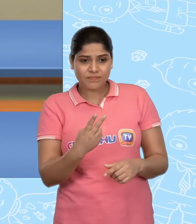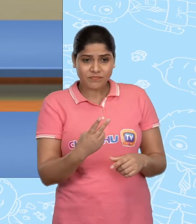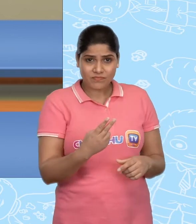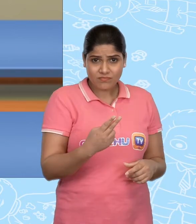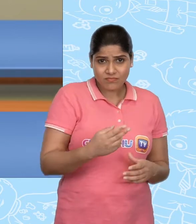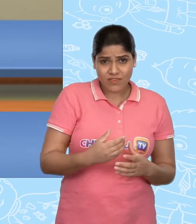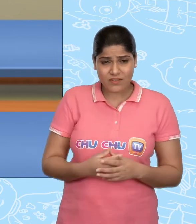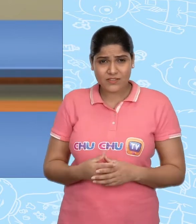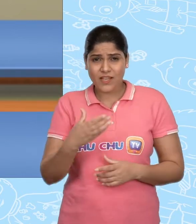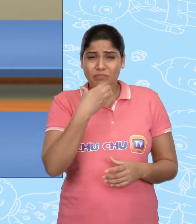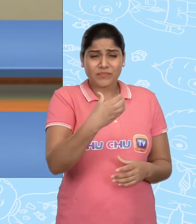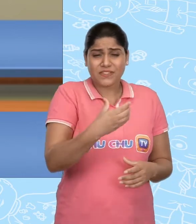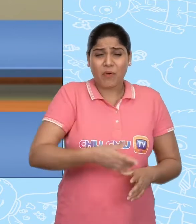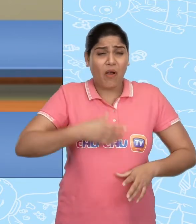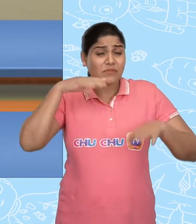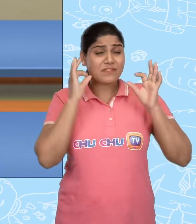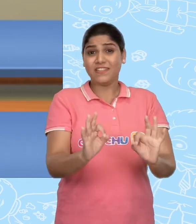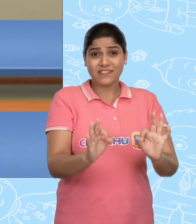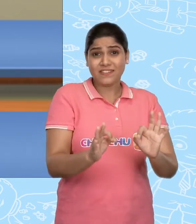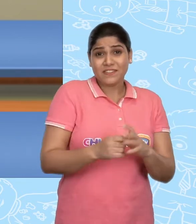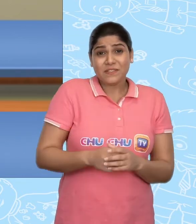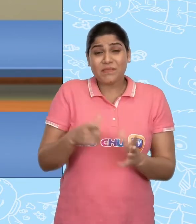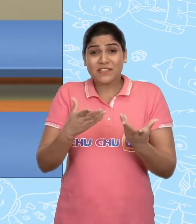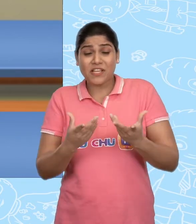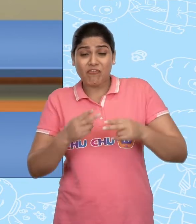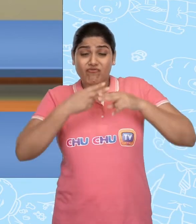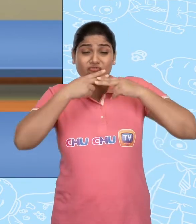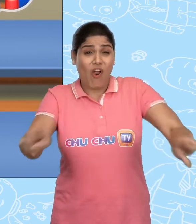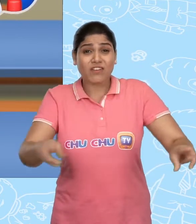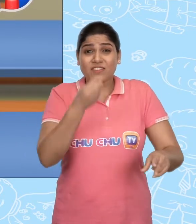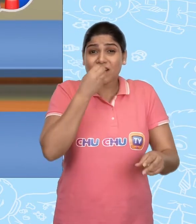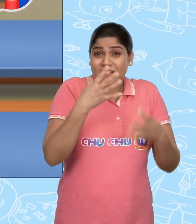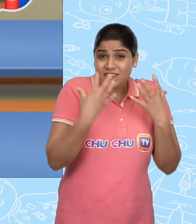ये pizza तो बहुत अच्छा है मै इसे पूरा खाना चाहता हुं